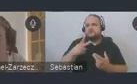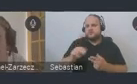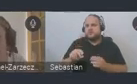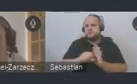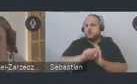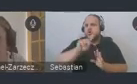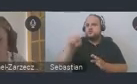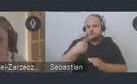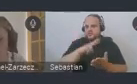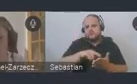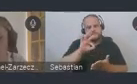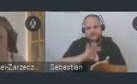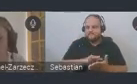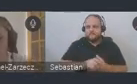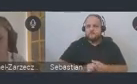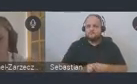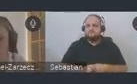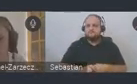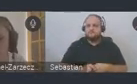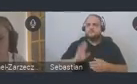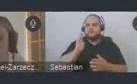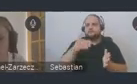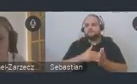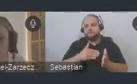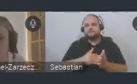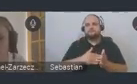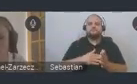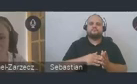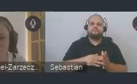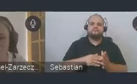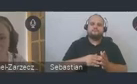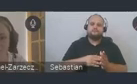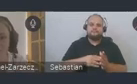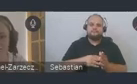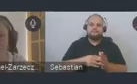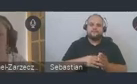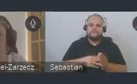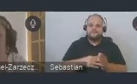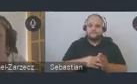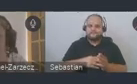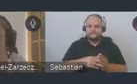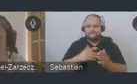ale do godziny nam się przeciągnie. Bo będzie potrzeba najpierw rozprawić się z różnymi przekonaniami,